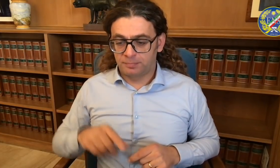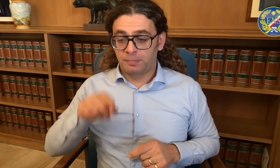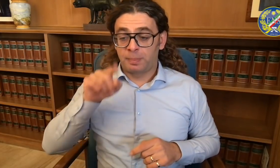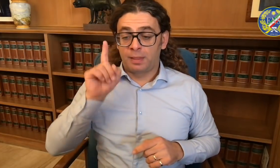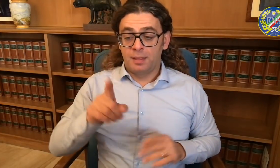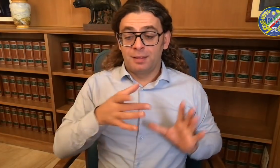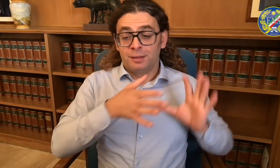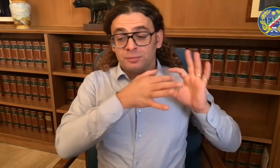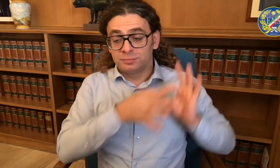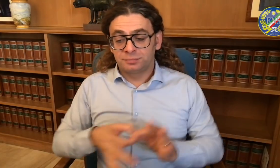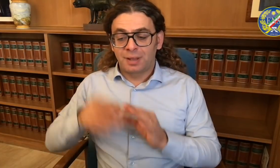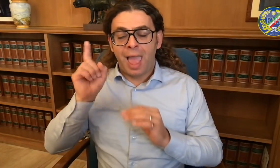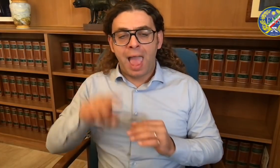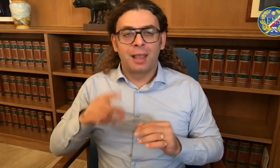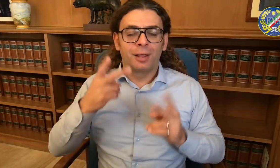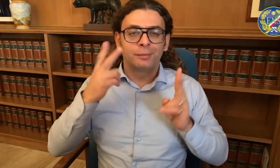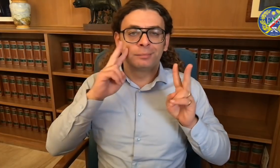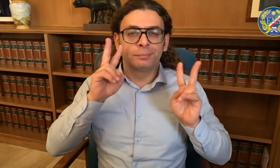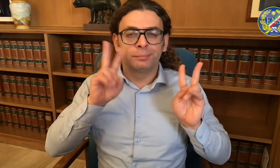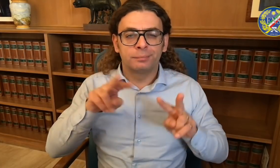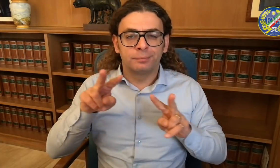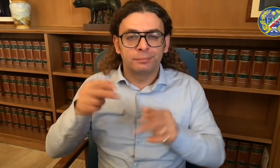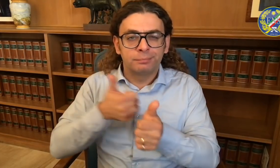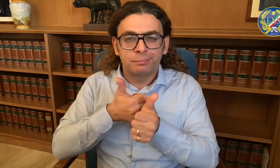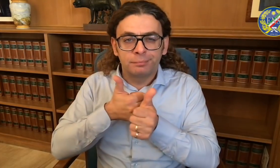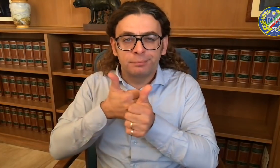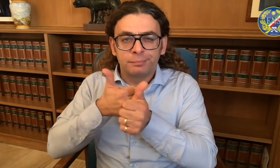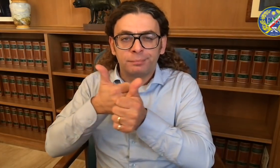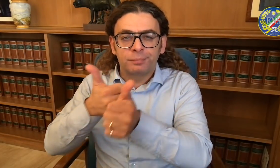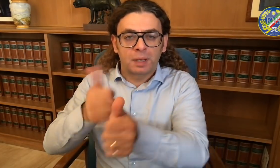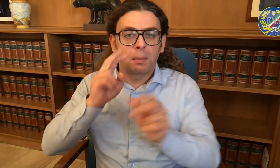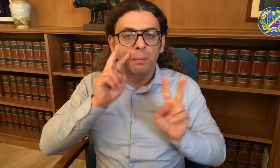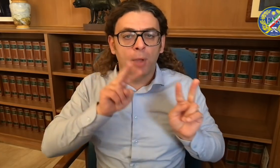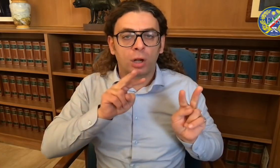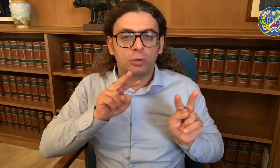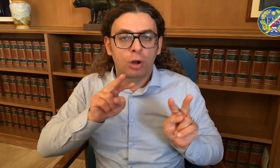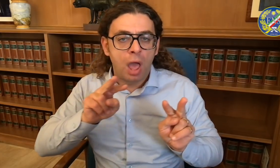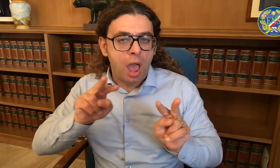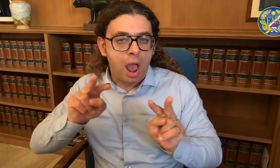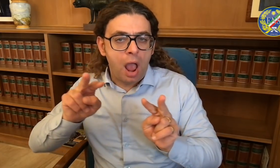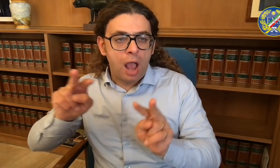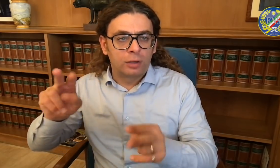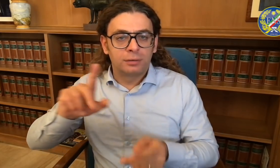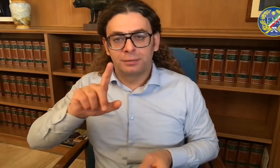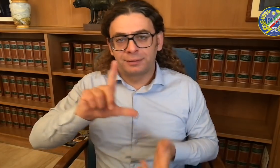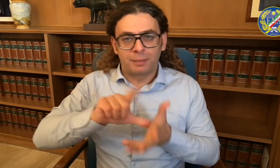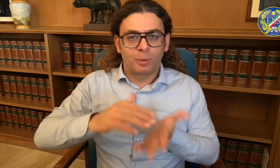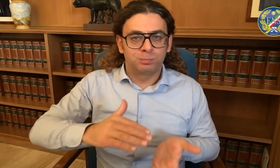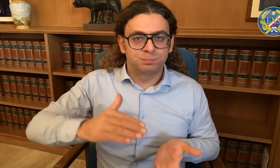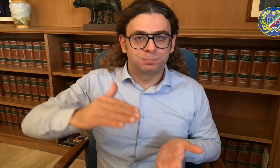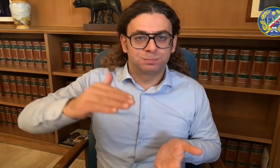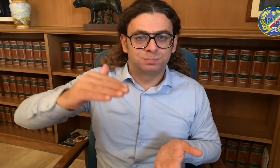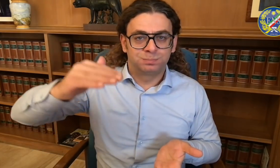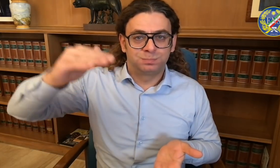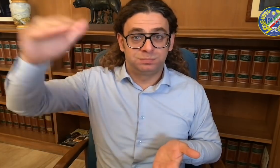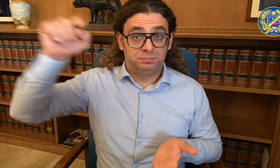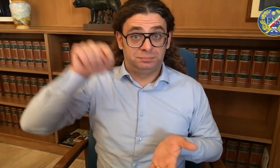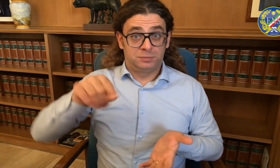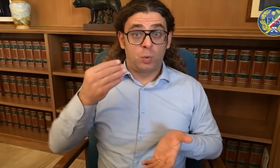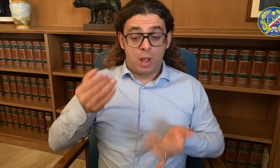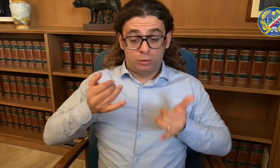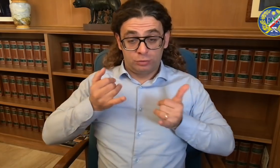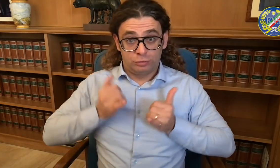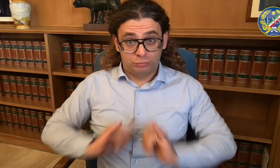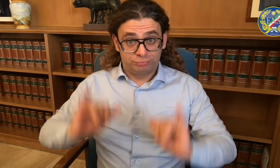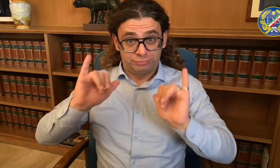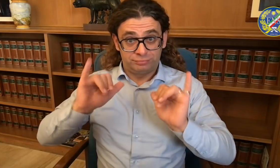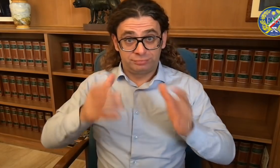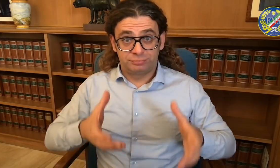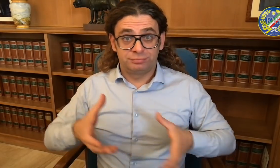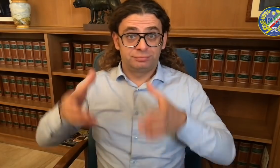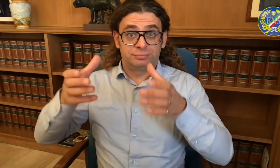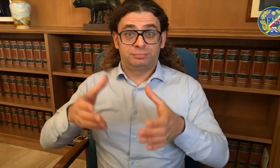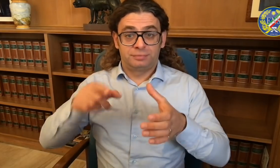È previsto inoltre il monitoraggio lungo l’intero corso della vita del Disabile con l’obiettivo di fornire ogni supporto necessario,